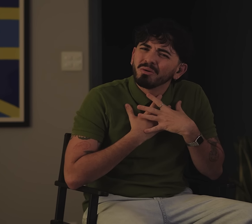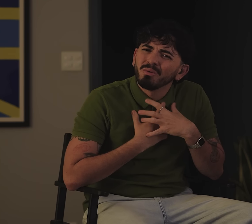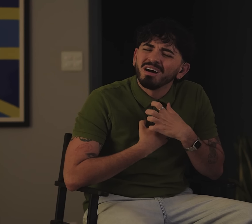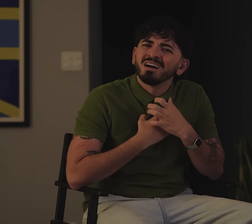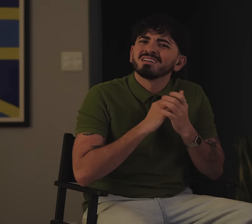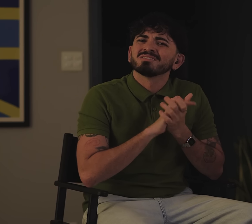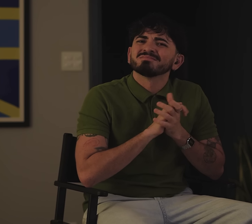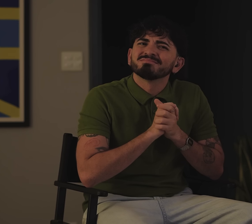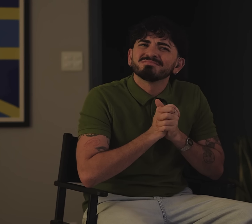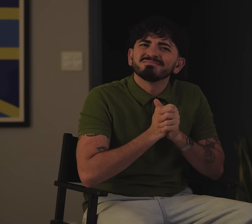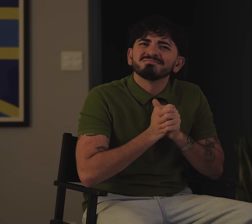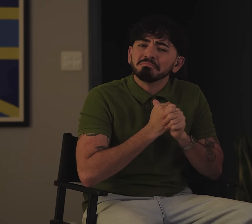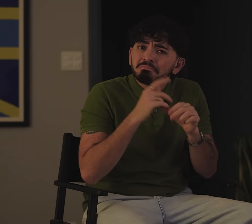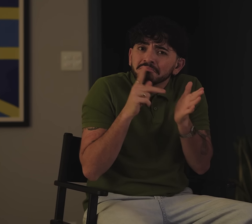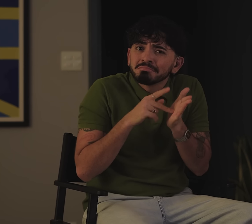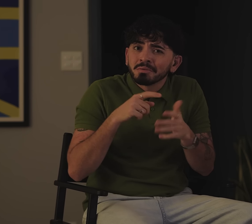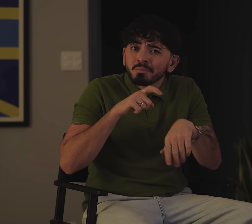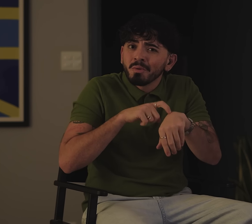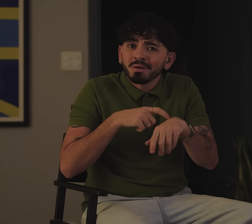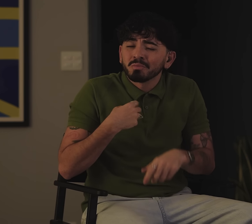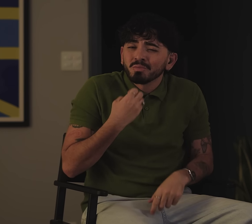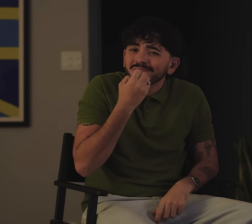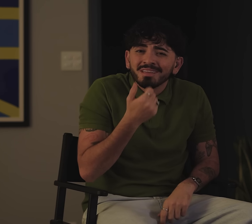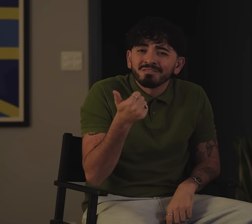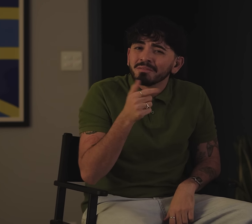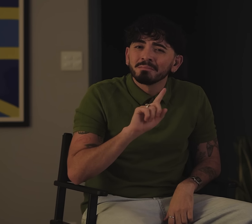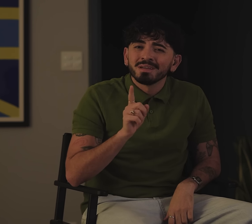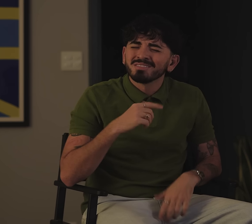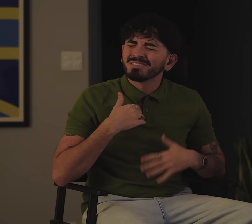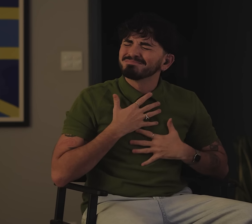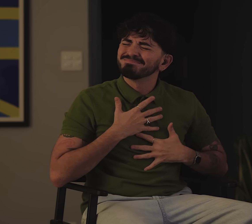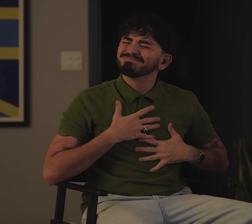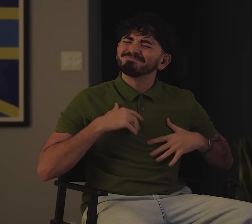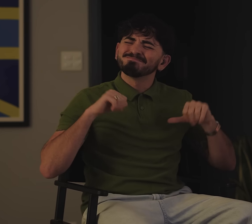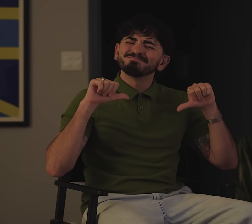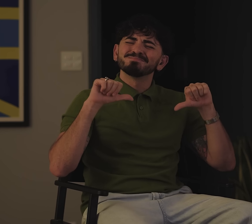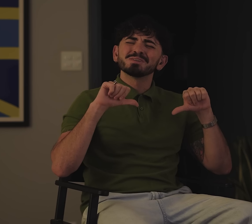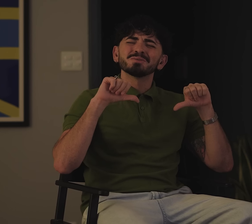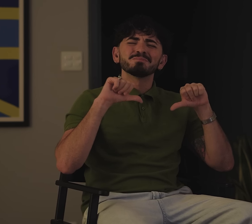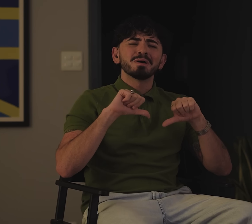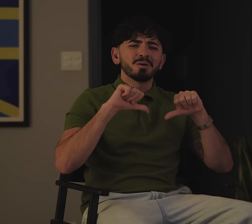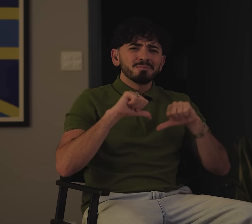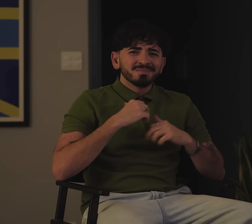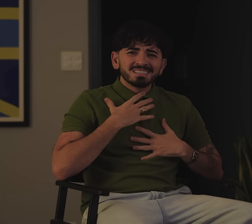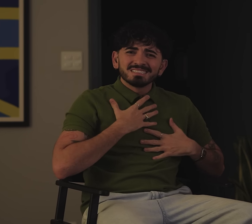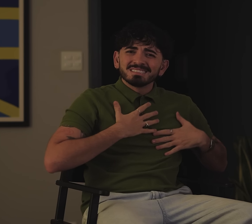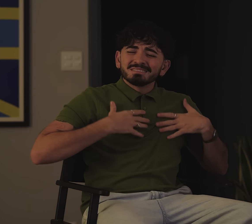Durante bastante tempo, continuei mesmo quando já não estava bem. Sinceramente… Eu já não estava bem. Eu me sentia muito mal.